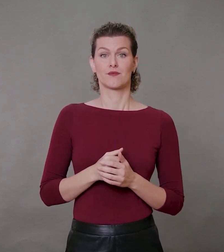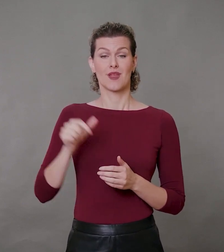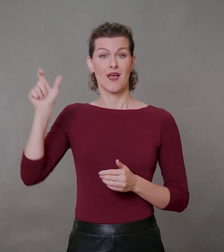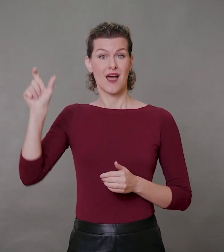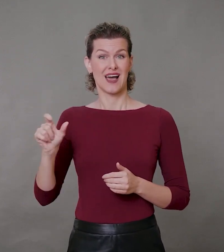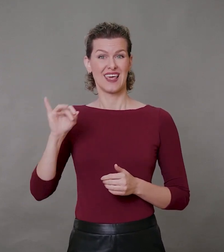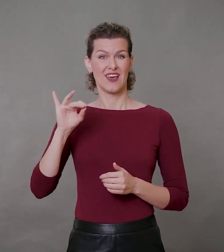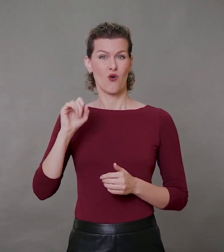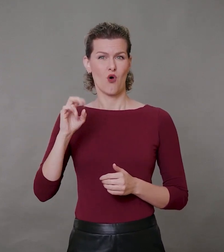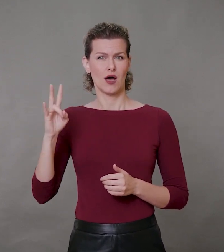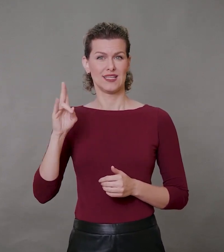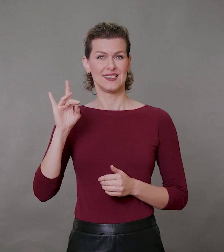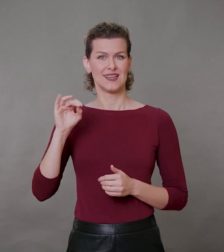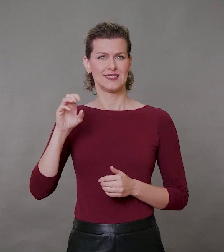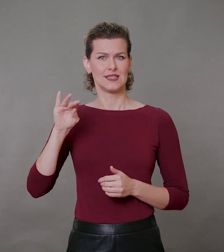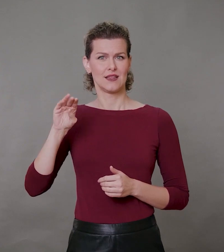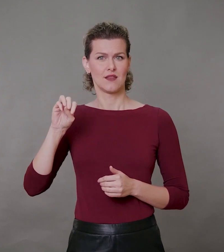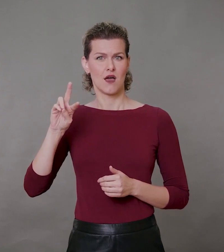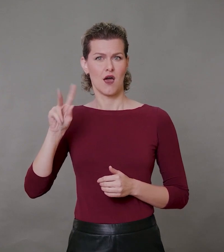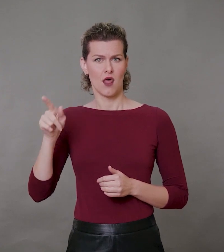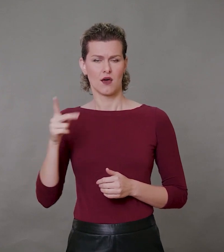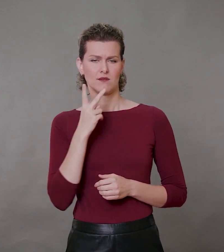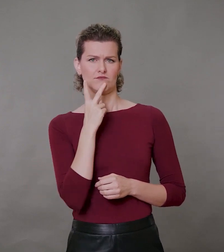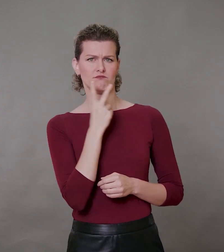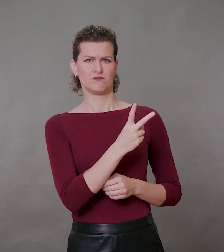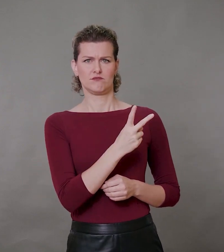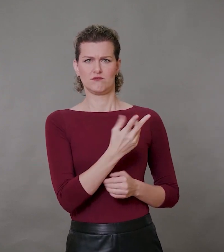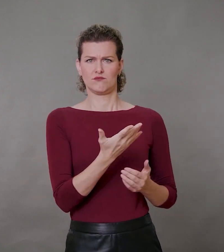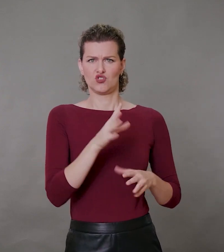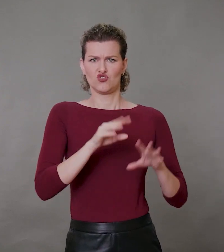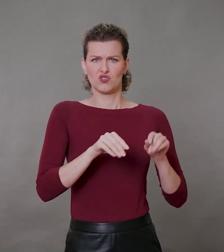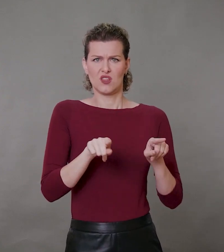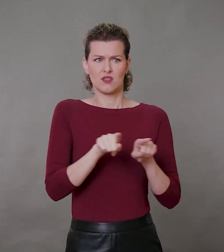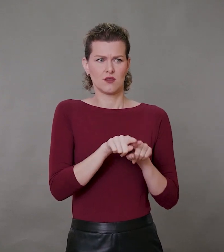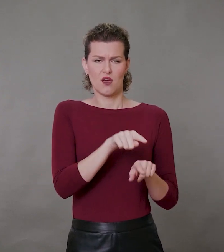Иоанн Креститель критиковал